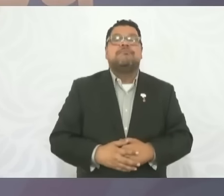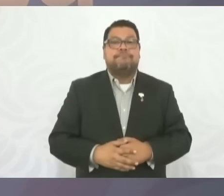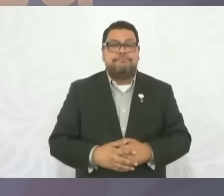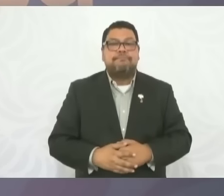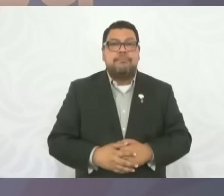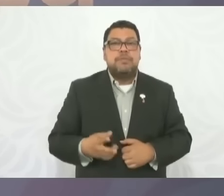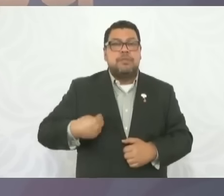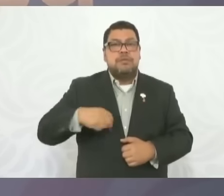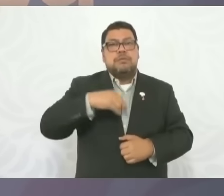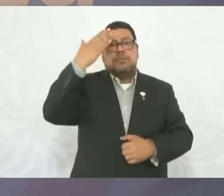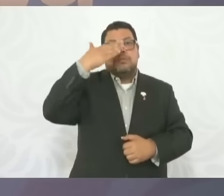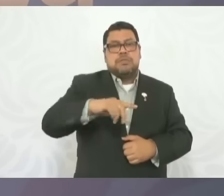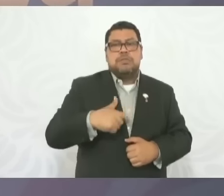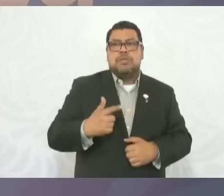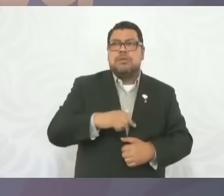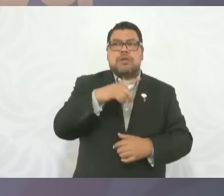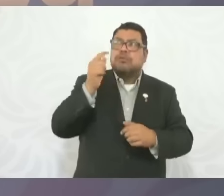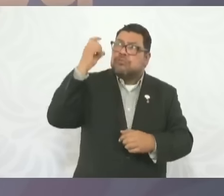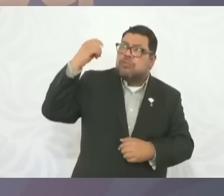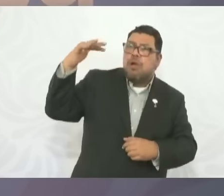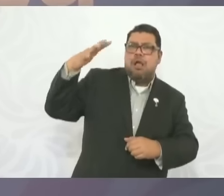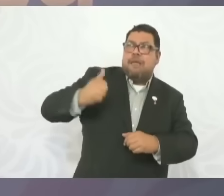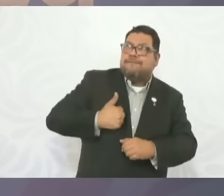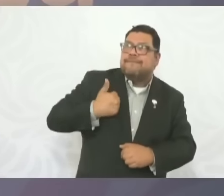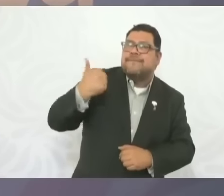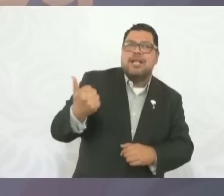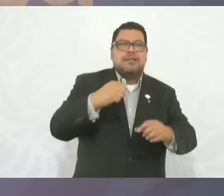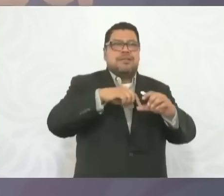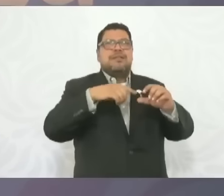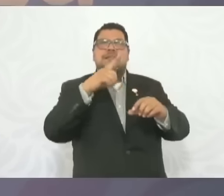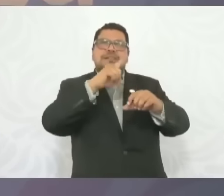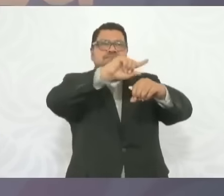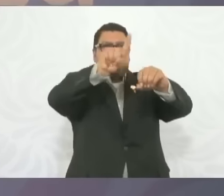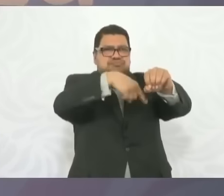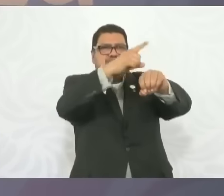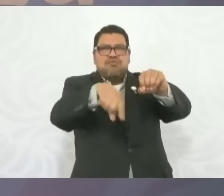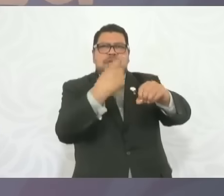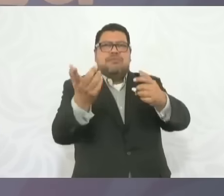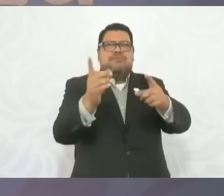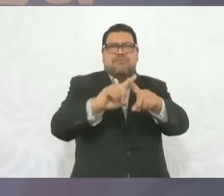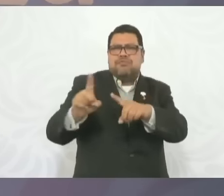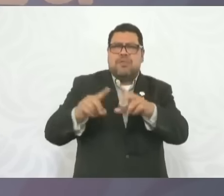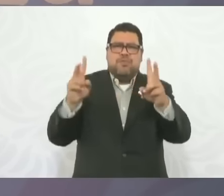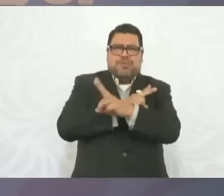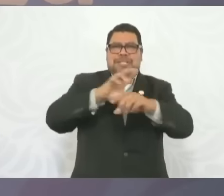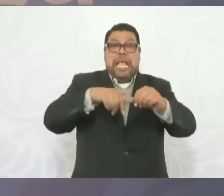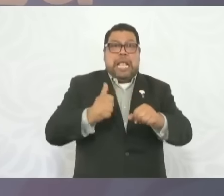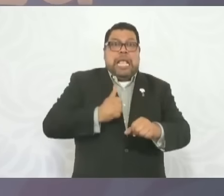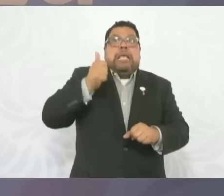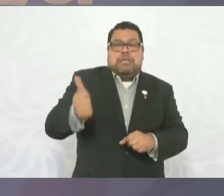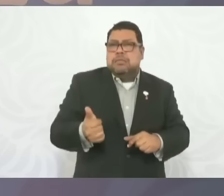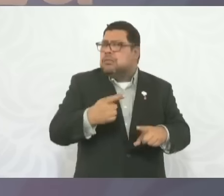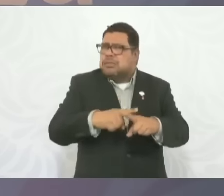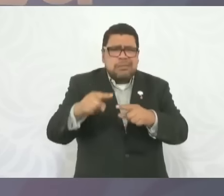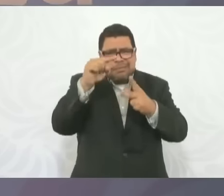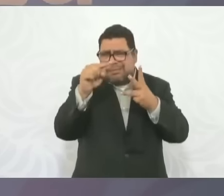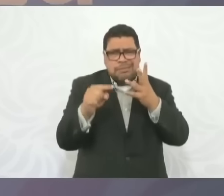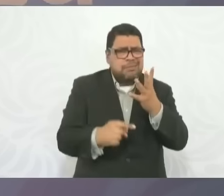no solamente la irradiación solar, la capacidad eólica, los recursos geotérmicos, sino también la